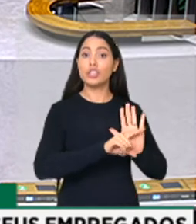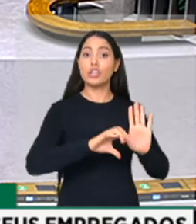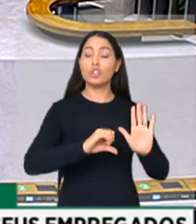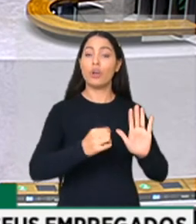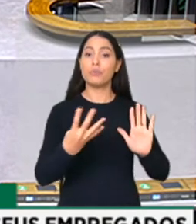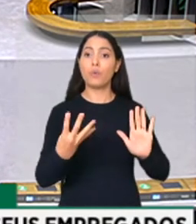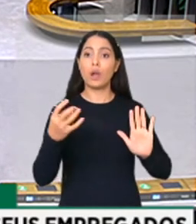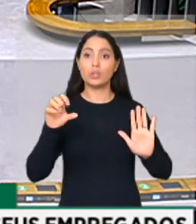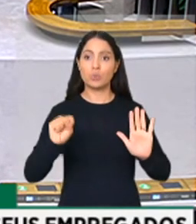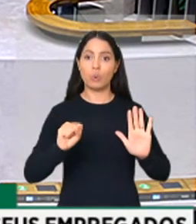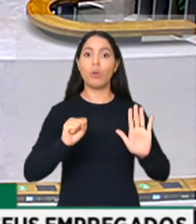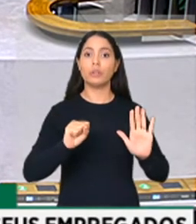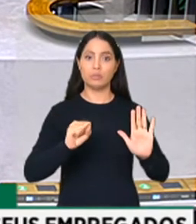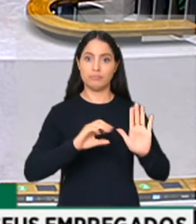DO PROJETO DE LEI 948.